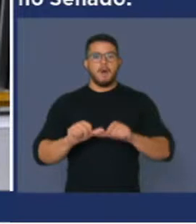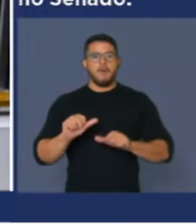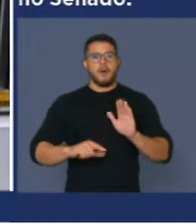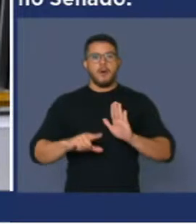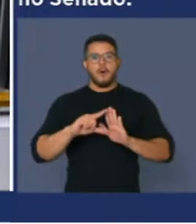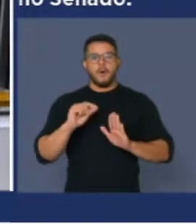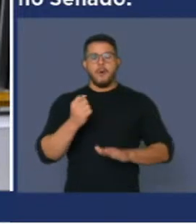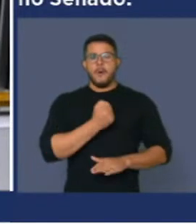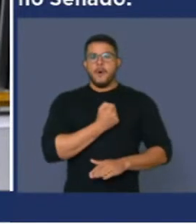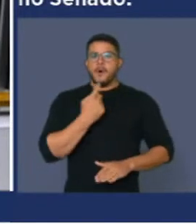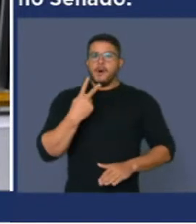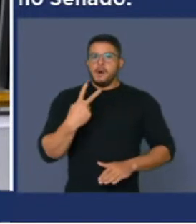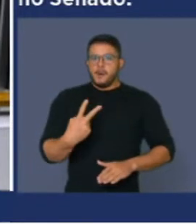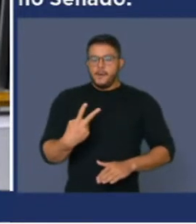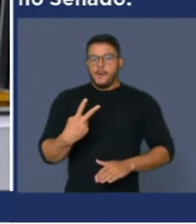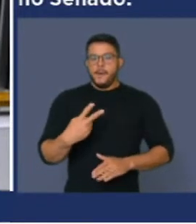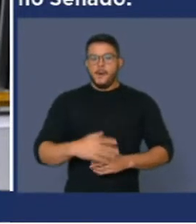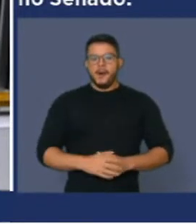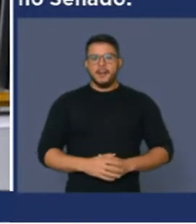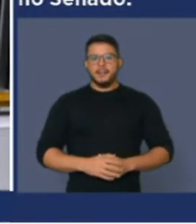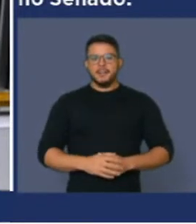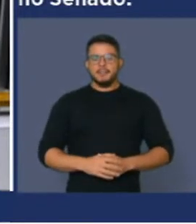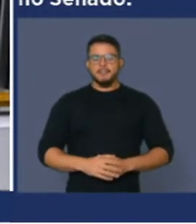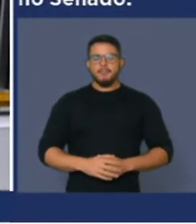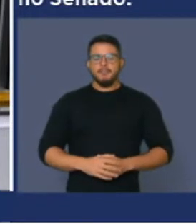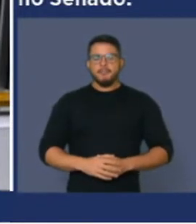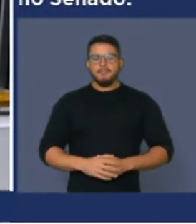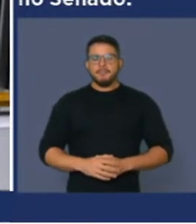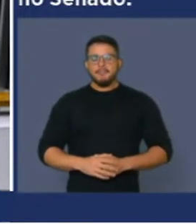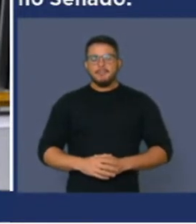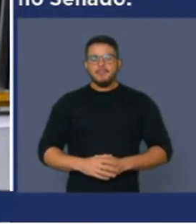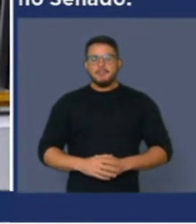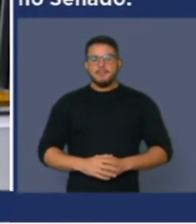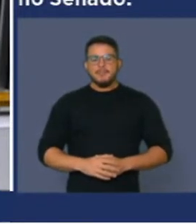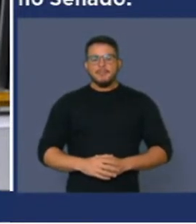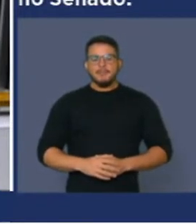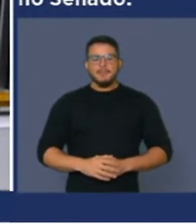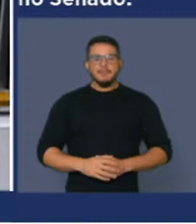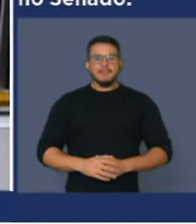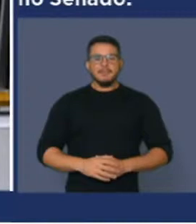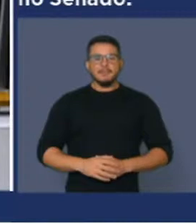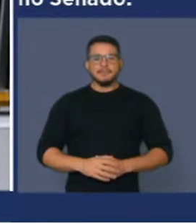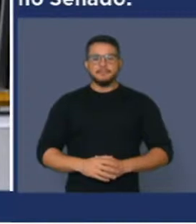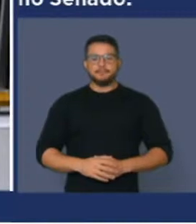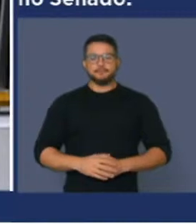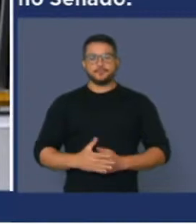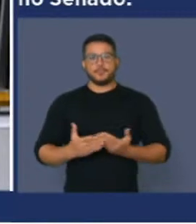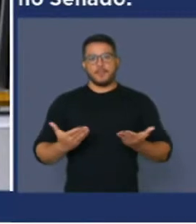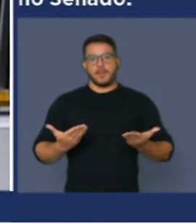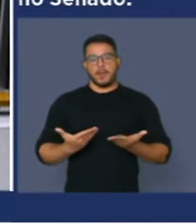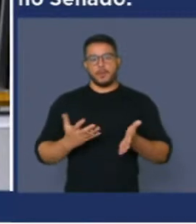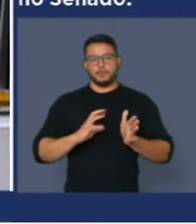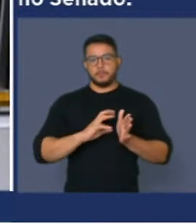PELO PSL É EMENDA DO SF N° 8. [DEPUTADO]: PRESIDENTE, PRESIDENTE... [PRESIDENTE]: POIS